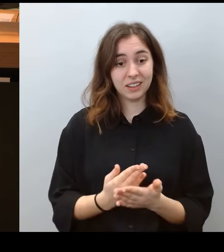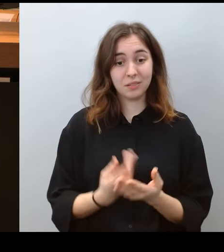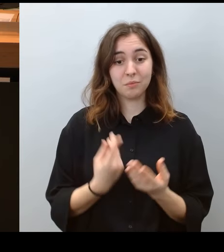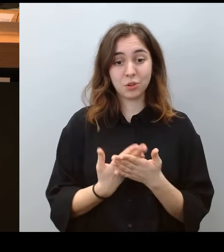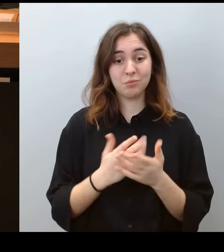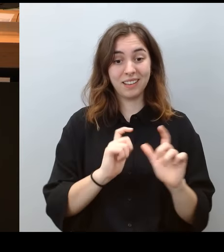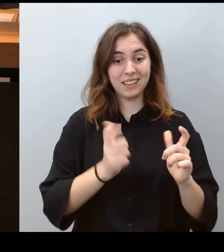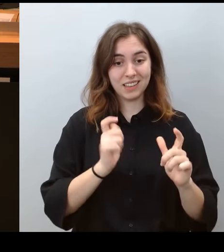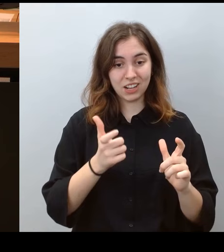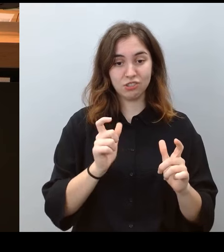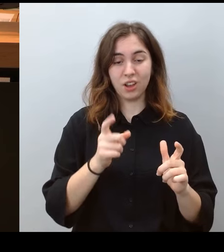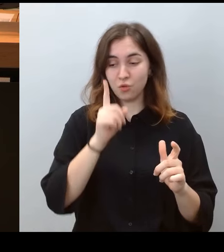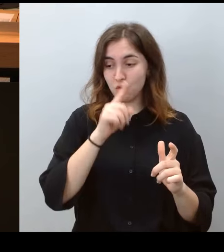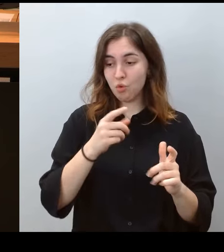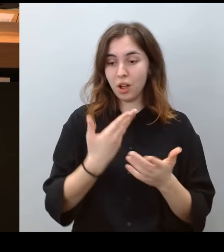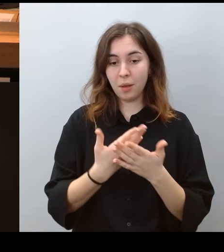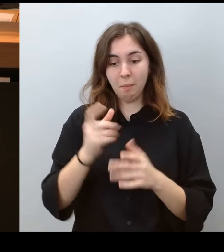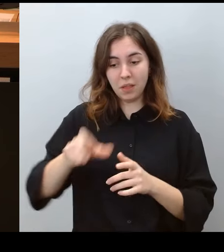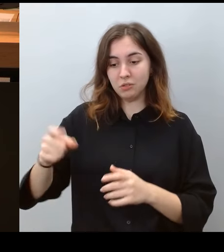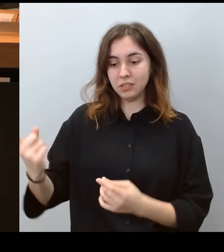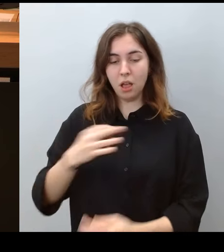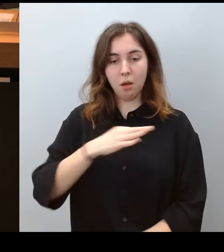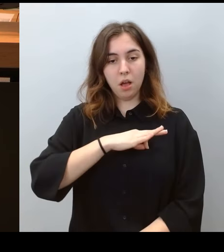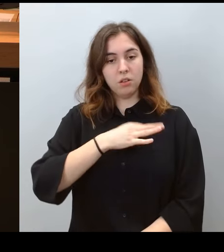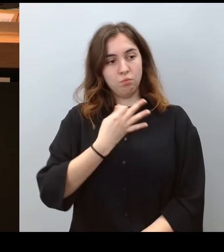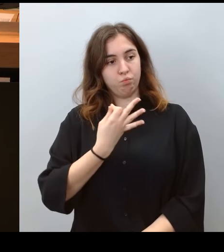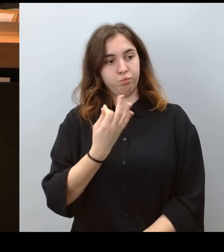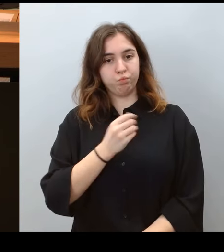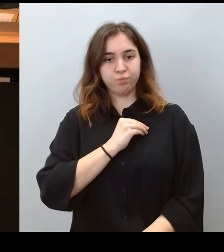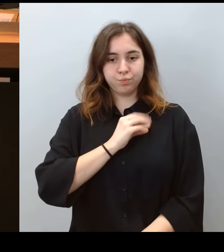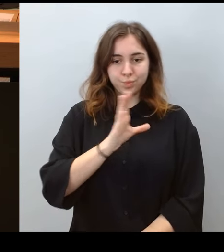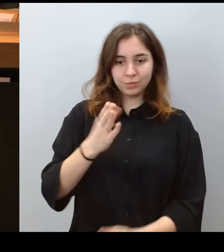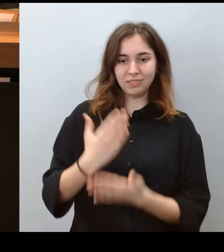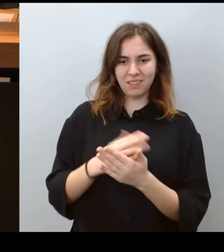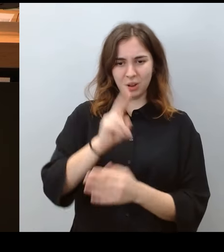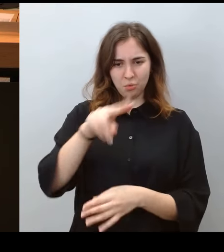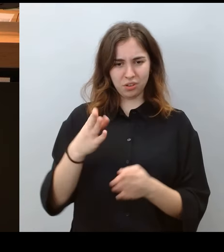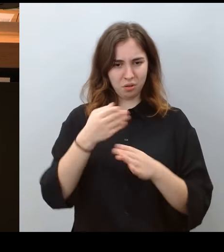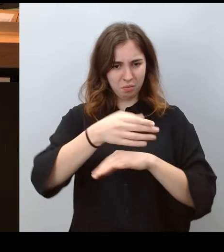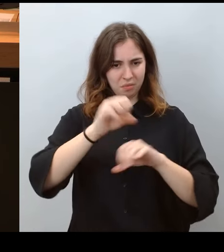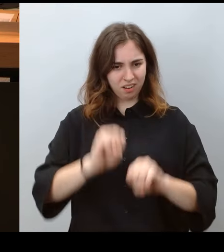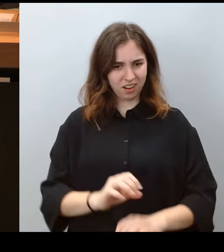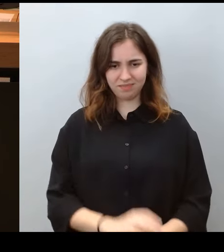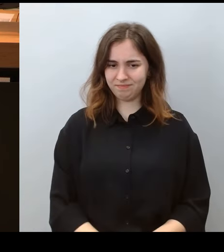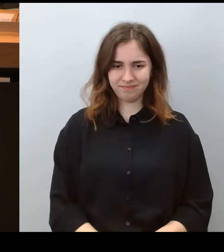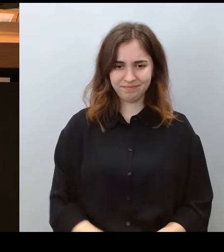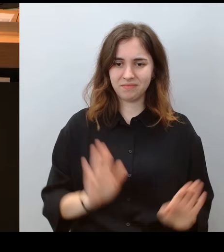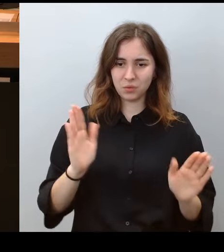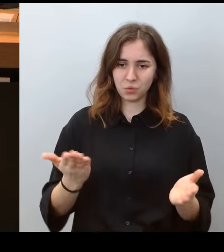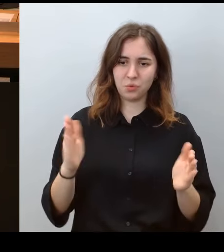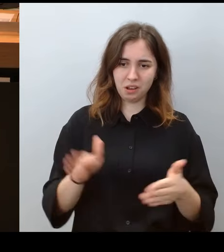Sozialstaat, dessen Bürgerinnen und Bürger diesen auch tragen und akzeptieren, weil er sie auch in finanziell schwierigen